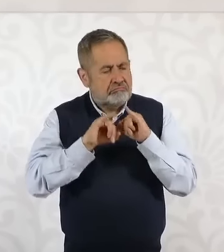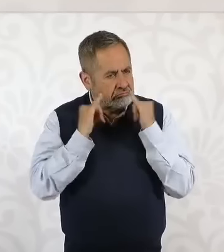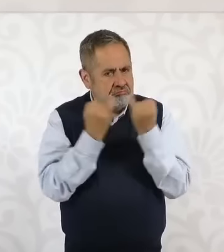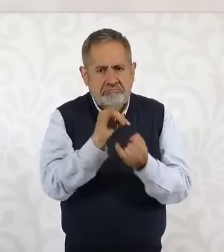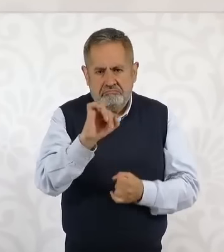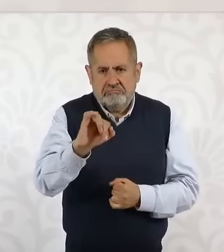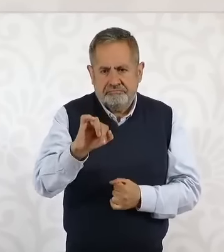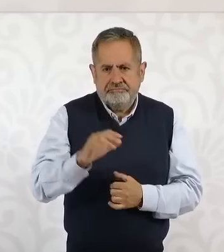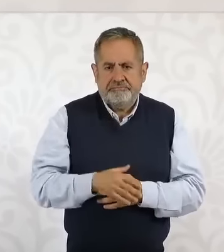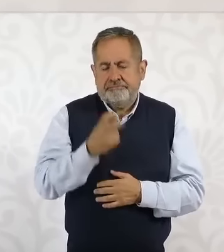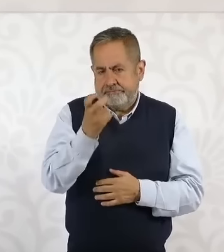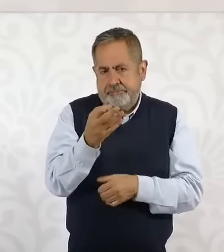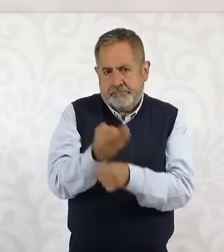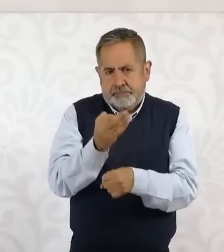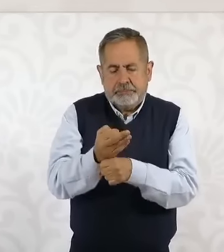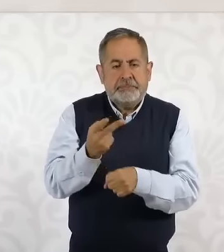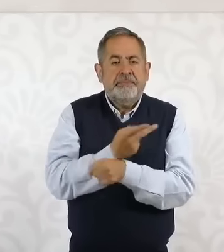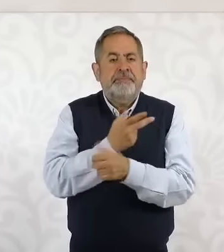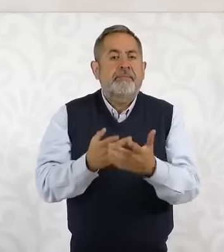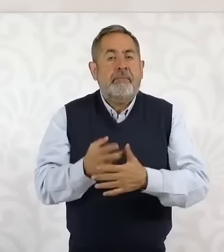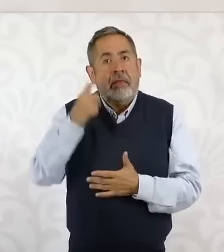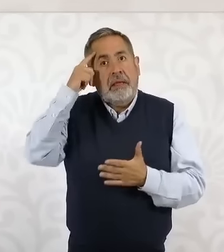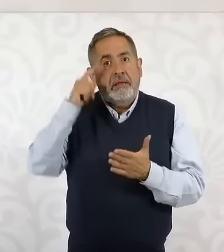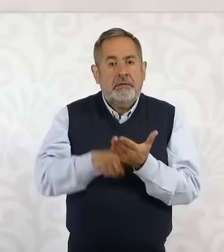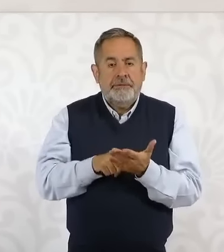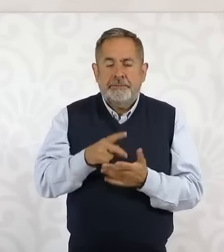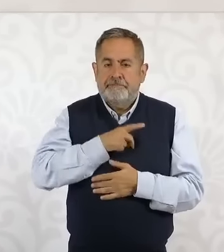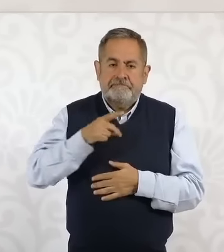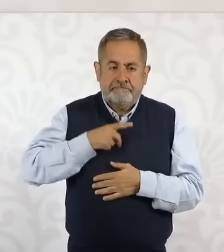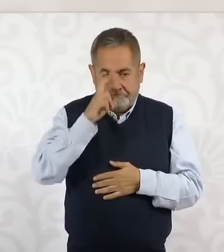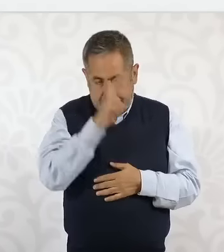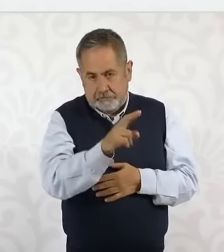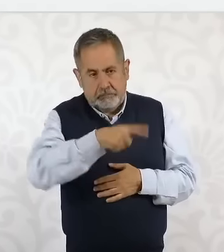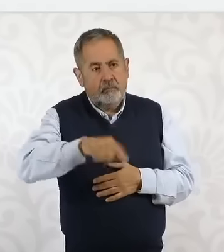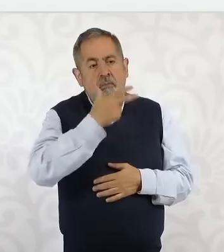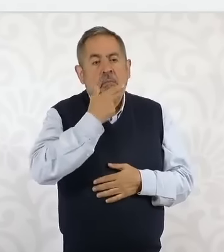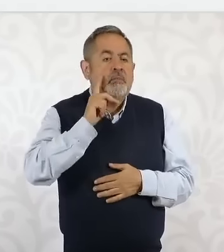es la situación en la que está y creo que por respeto a las madres y a los padres de Ayotsinapa,